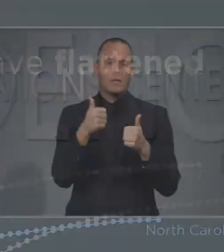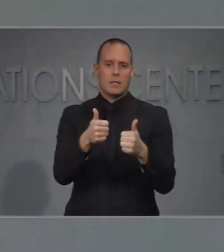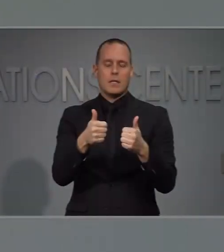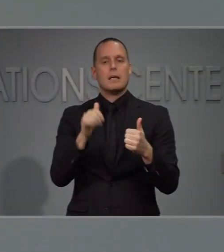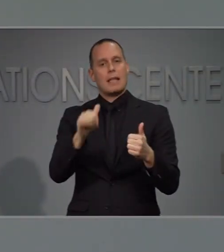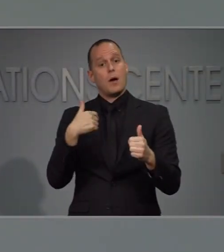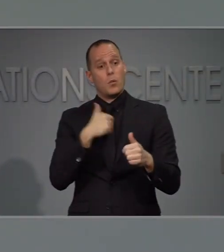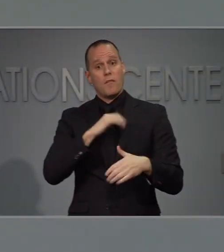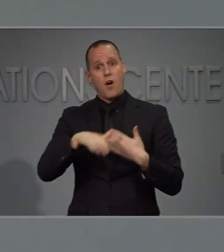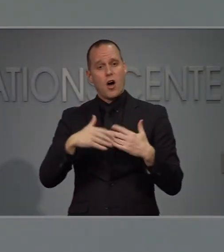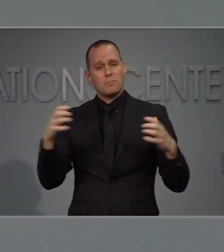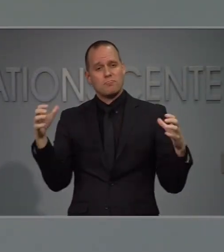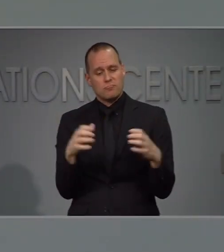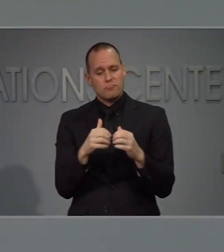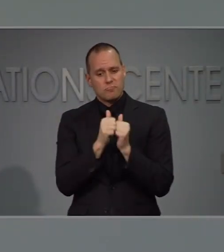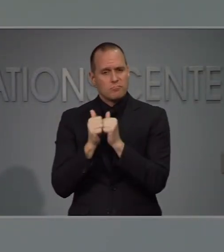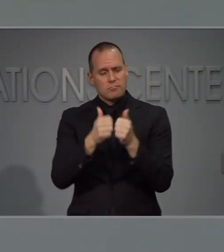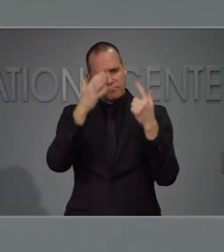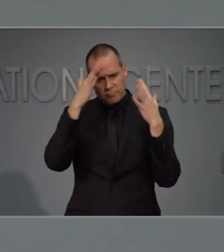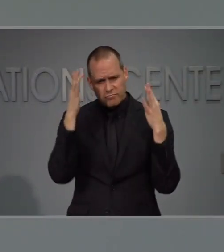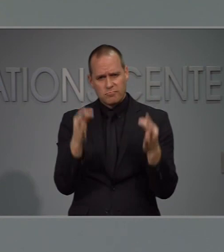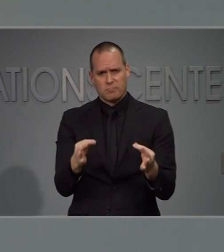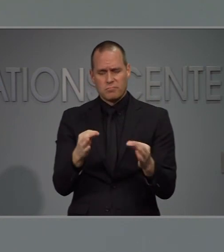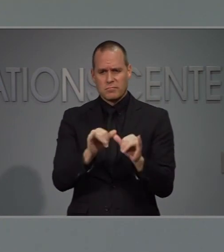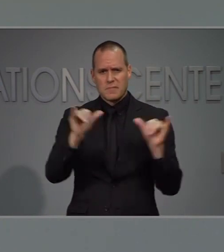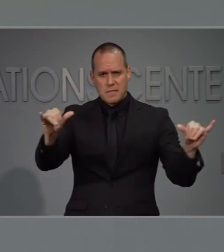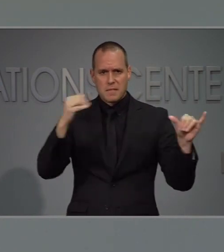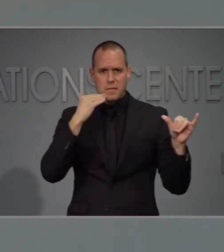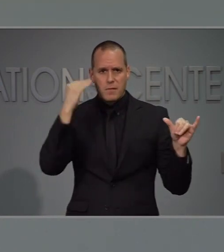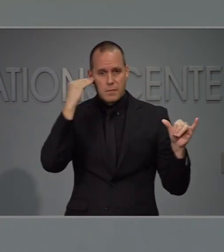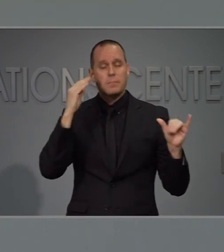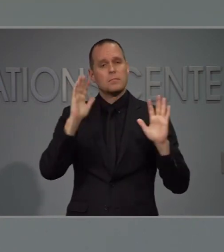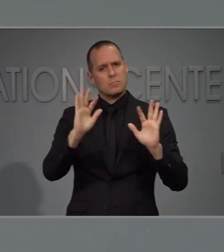podemos lograr cuando nos unimos, nos unimos menos